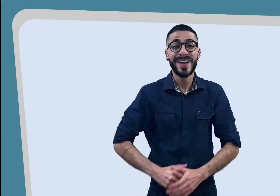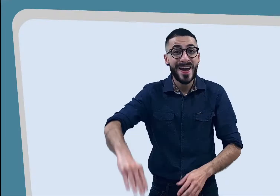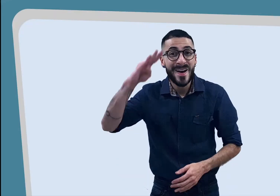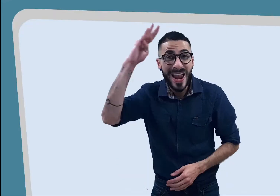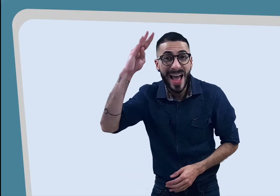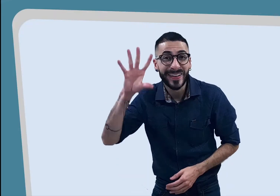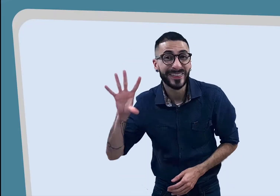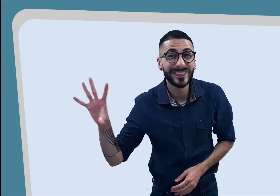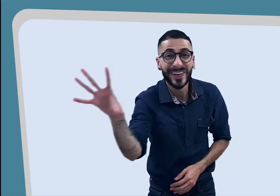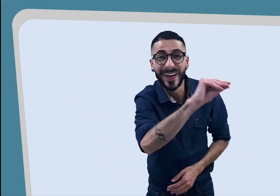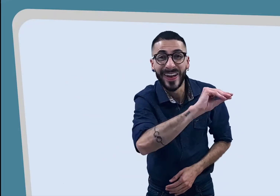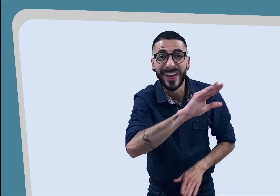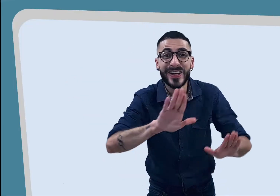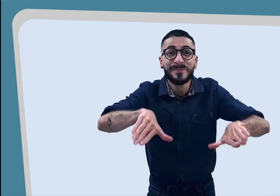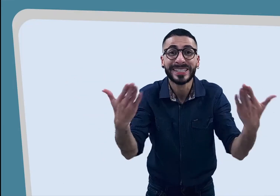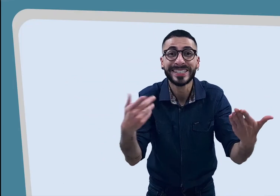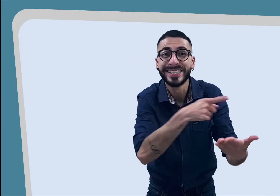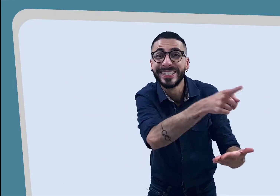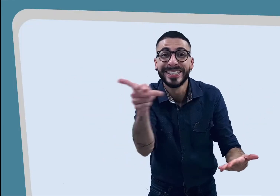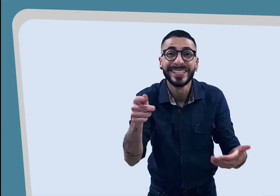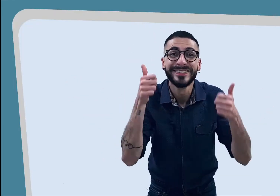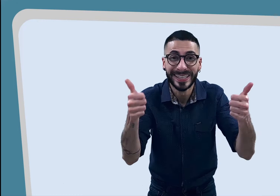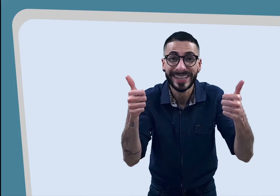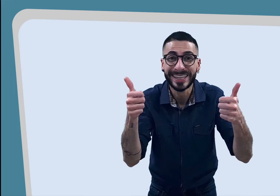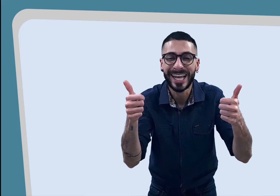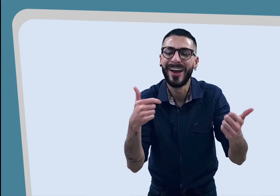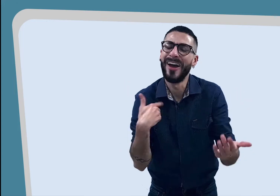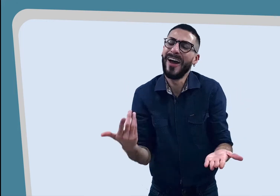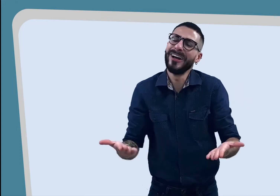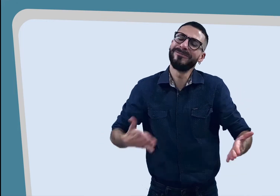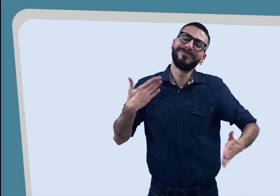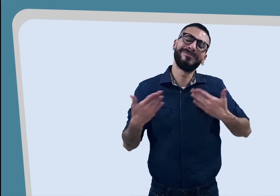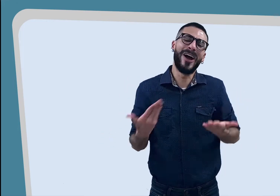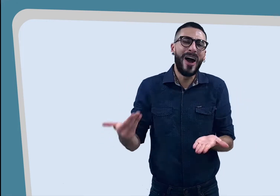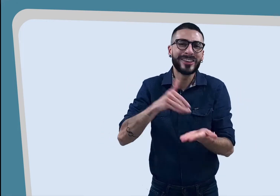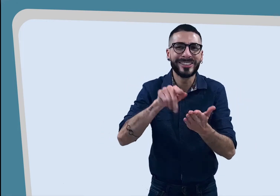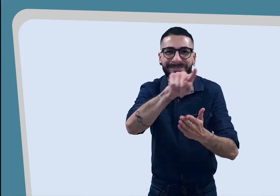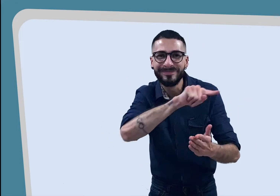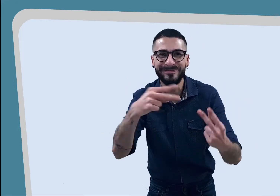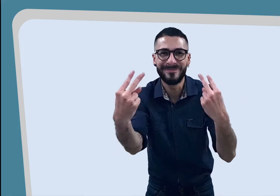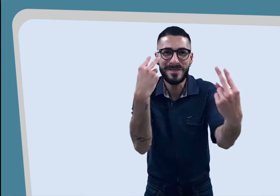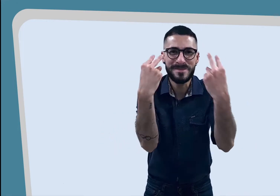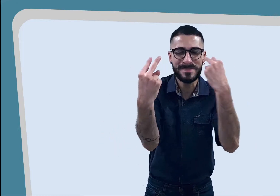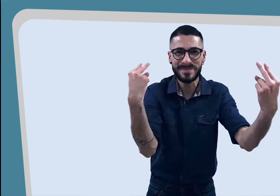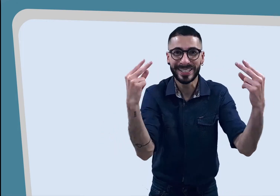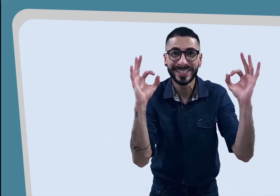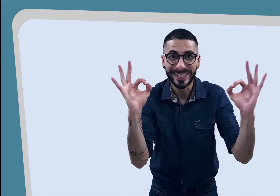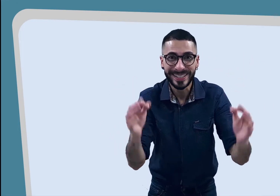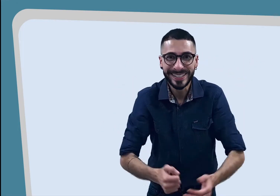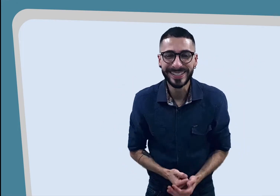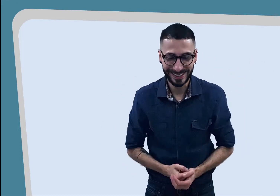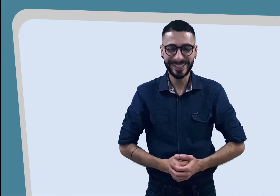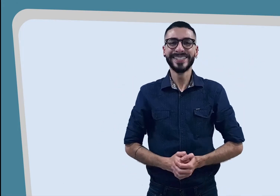Hola, amigos, ¿cómo están? Estoy muy contento de encontrarnos nuevamente.